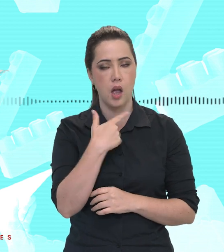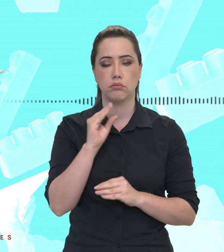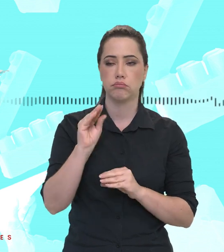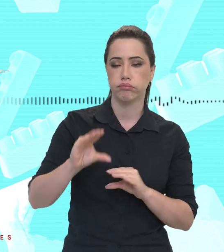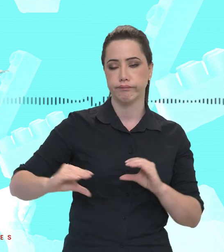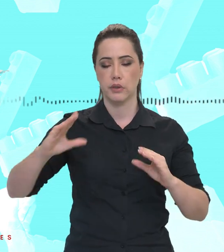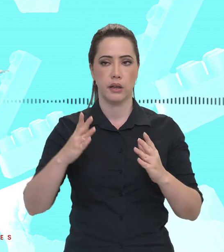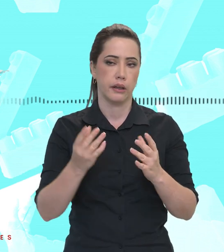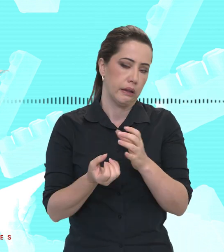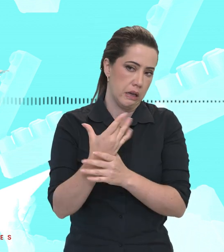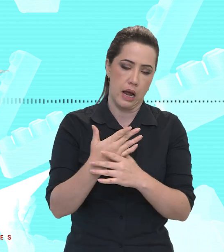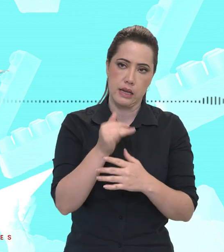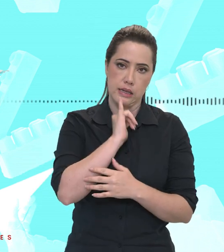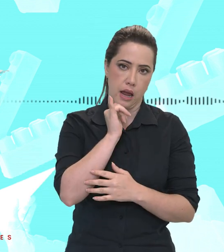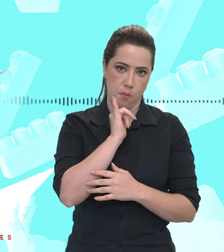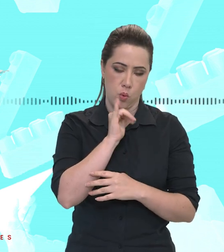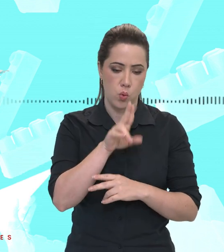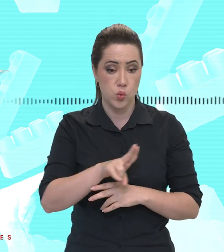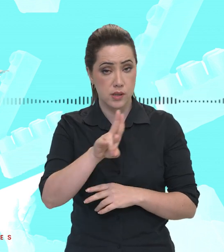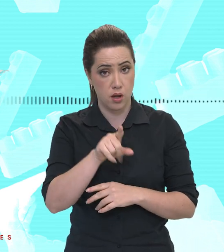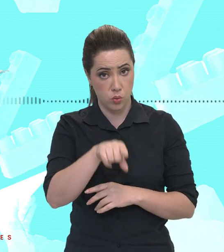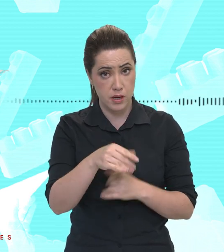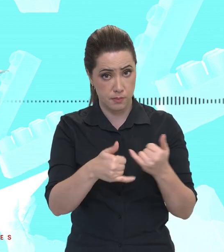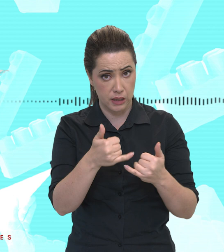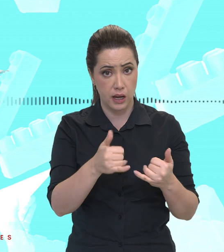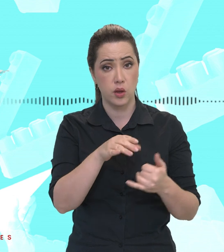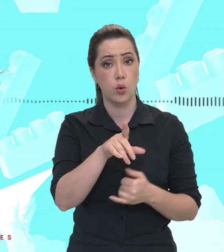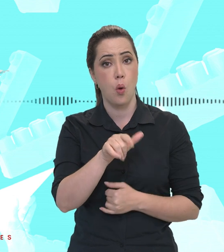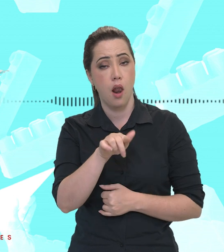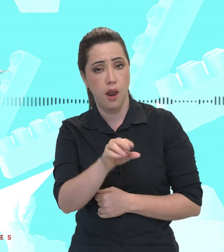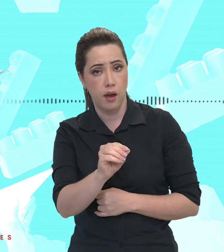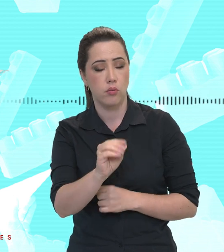imaginários. Uma casa com janelas e portas, por exemplo. Também é provável que surjam